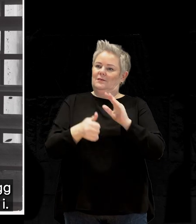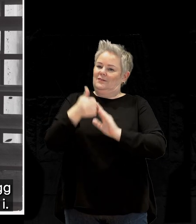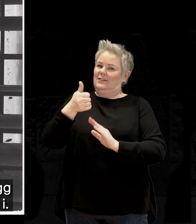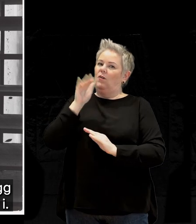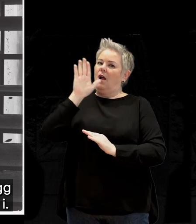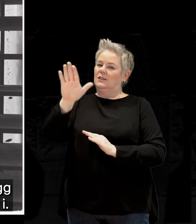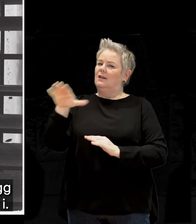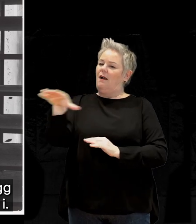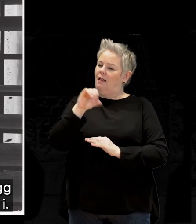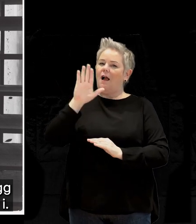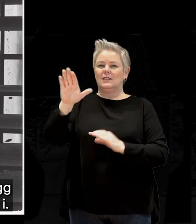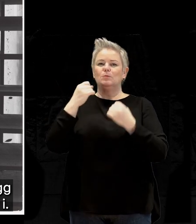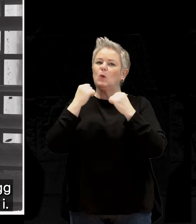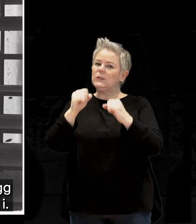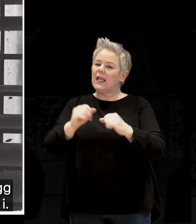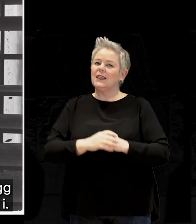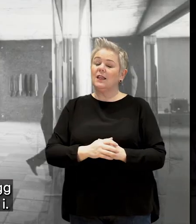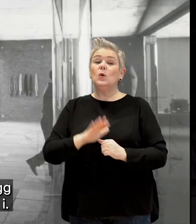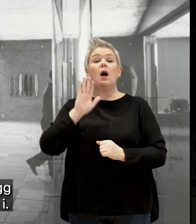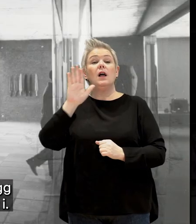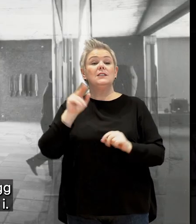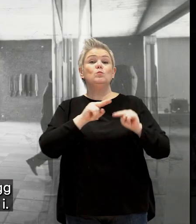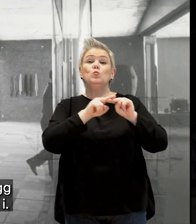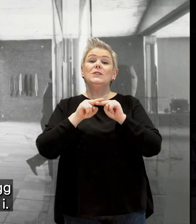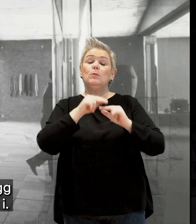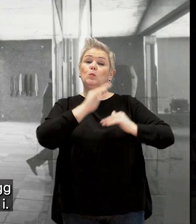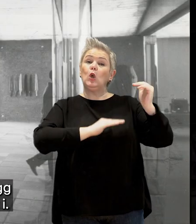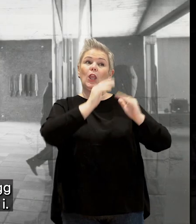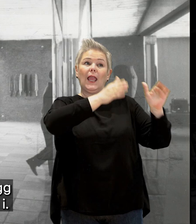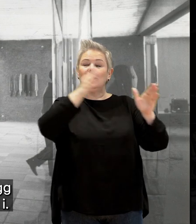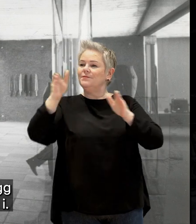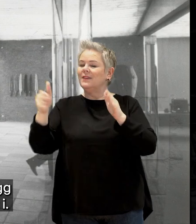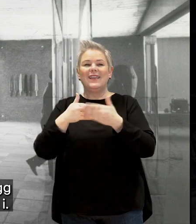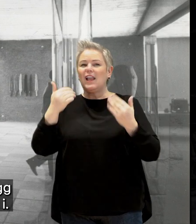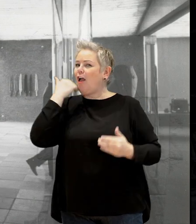Derfor er Fehns museumsbygg ikke alltid like enkle å stille ut i.